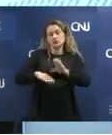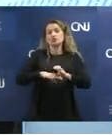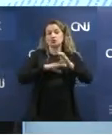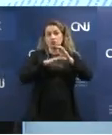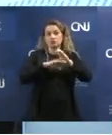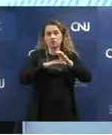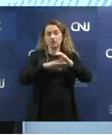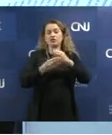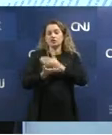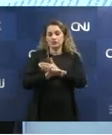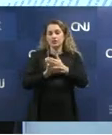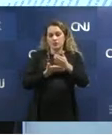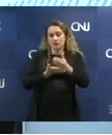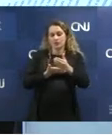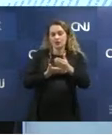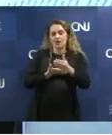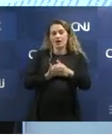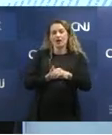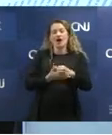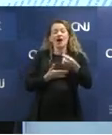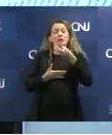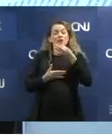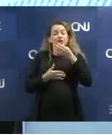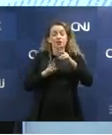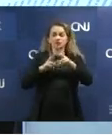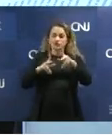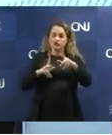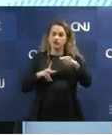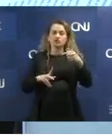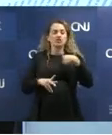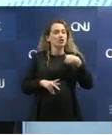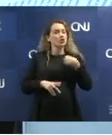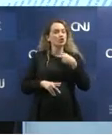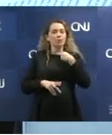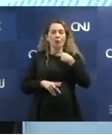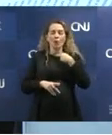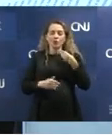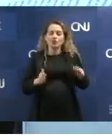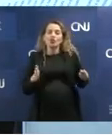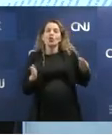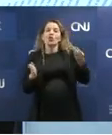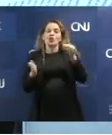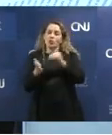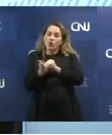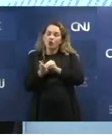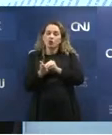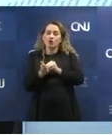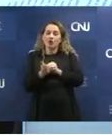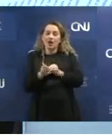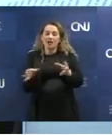a divergência é que eu não posso colocar na conta da doença da magistrada